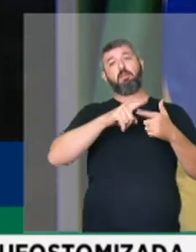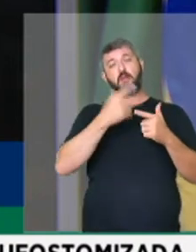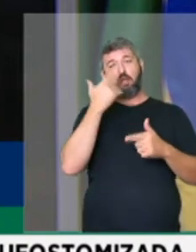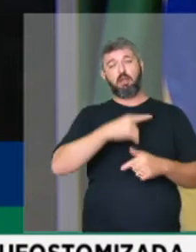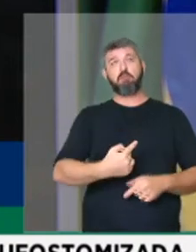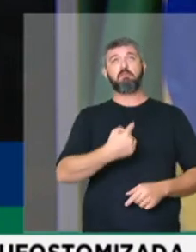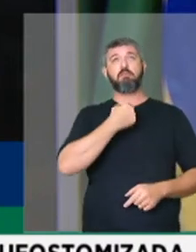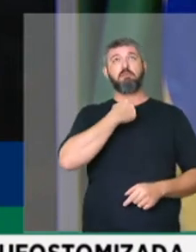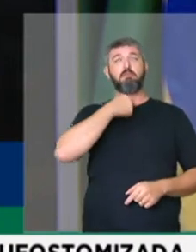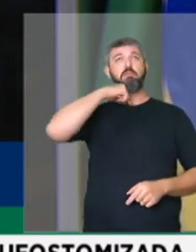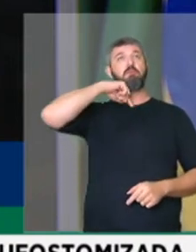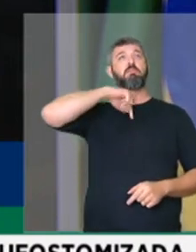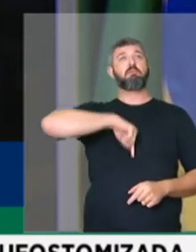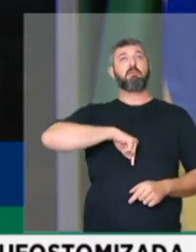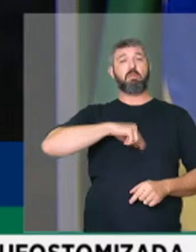FAMILIARES ENVOLVIDOS E DEMAIS PROFISSIONAIS DE SAÚDE, MAS